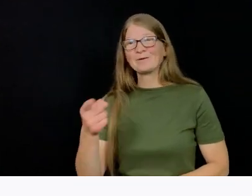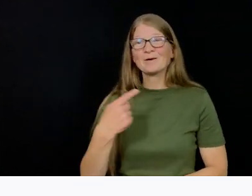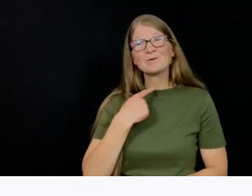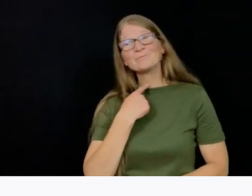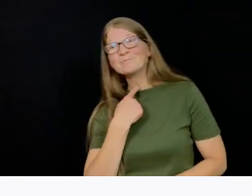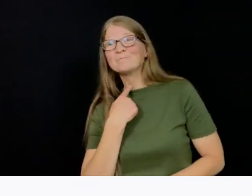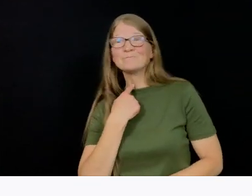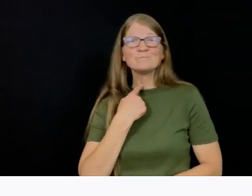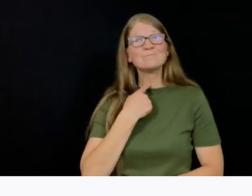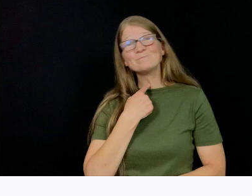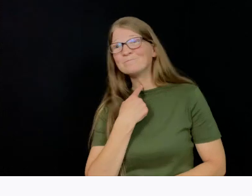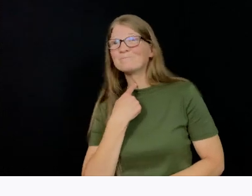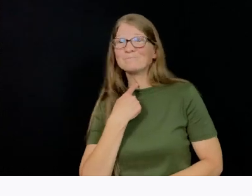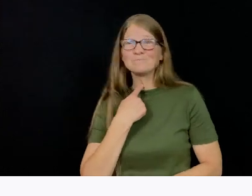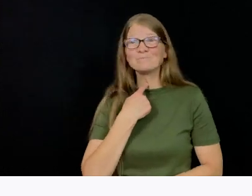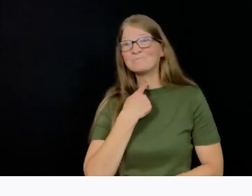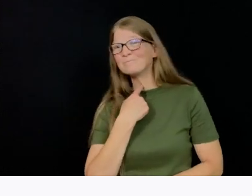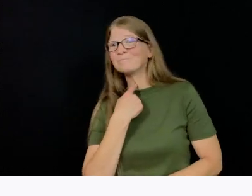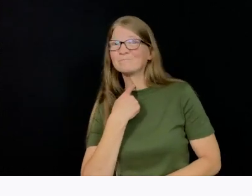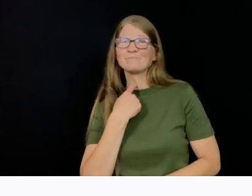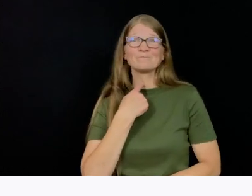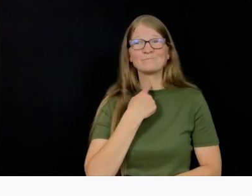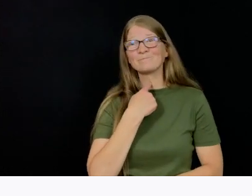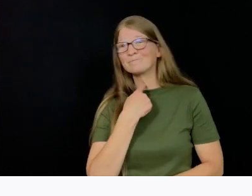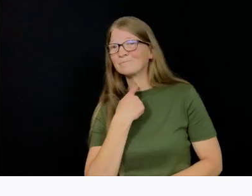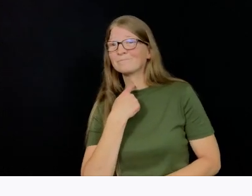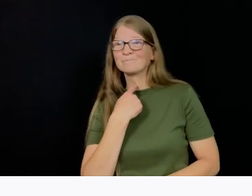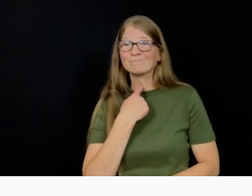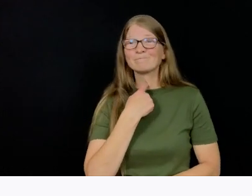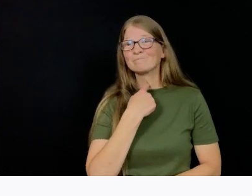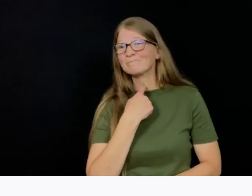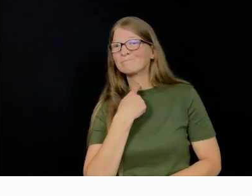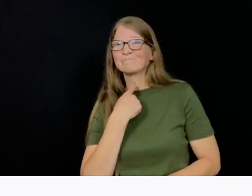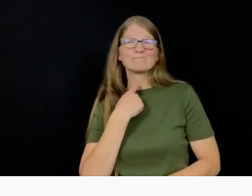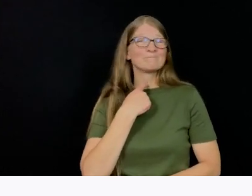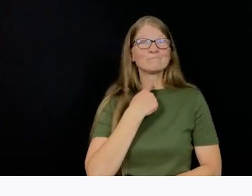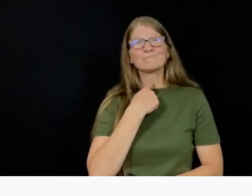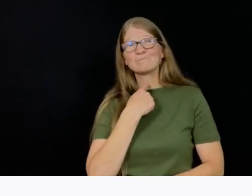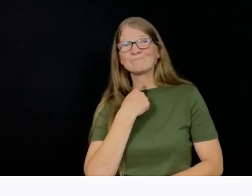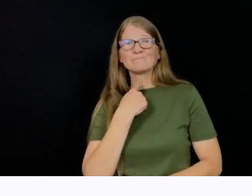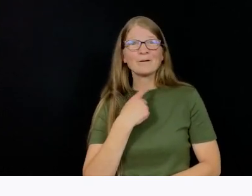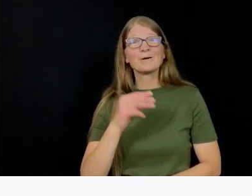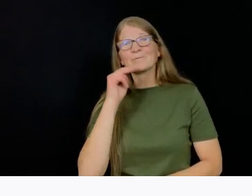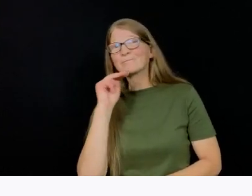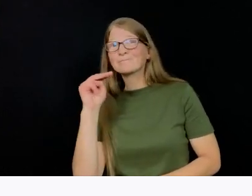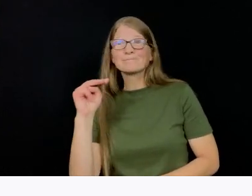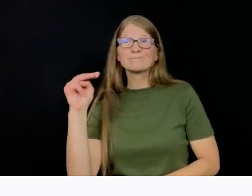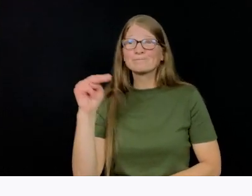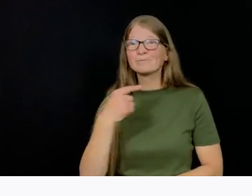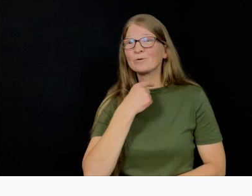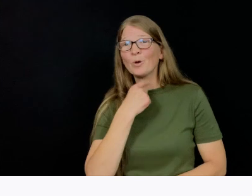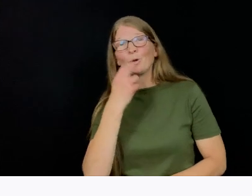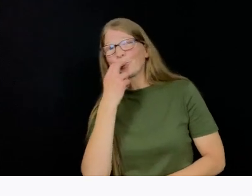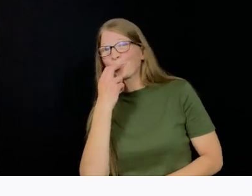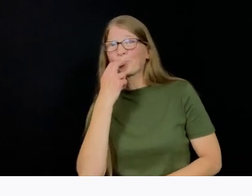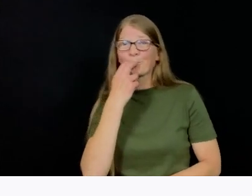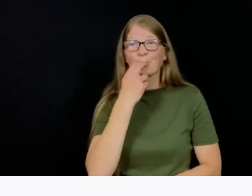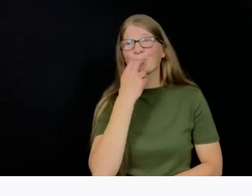(أطفال يصدرون صوت نغمة) (امرأة تدندن) (رجل يدندن) (أشخاص يدندنون نغمات)